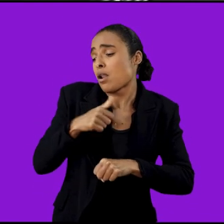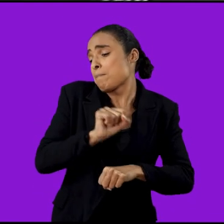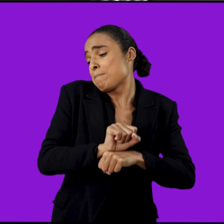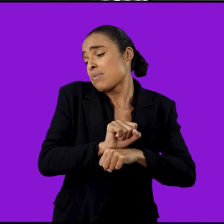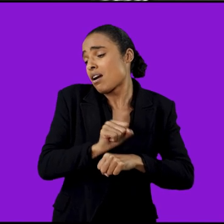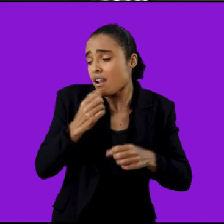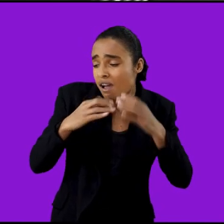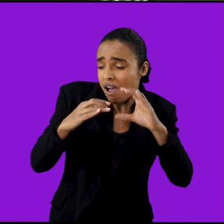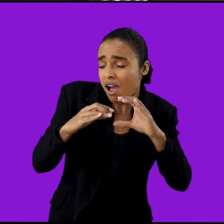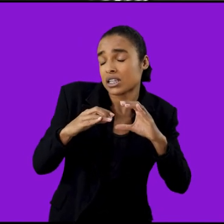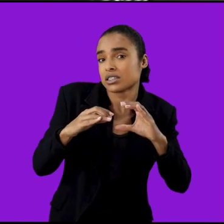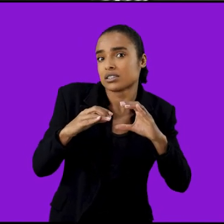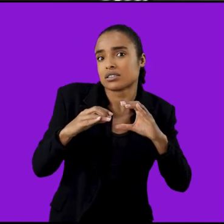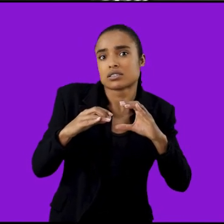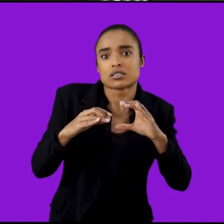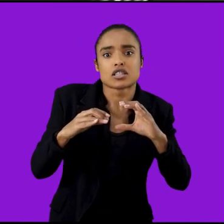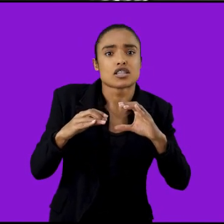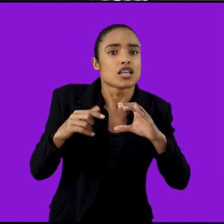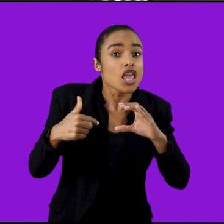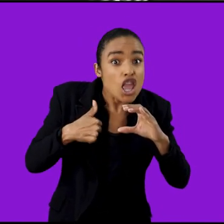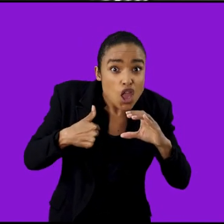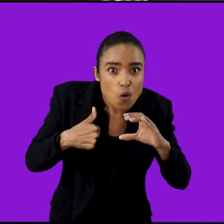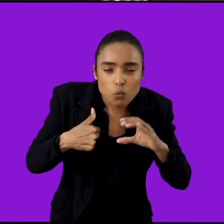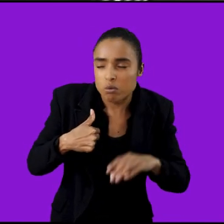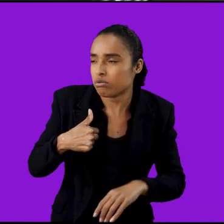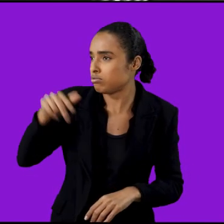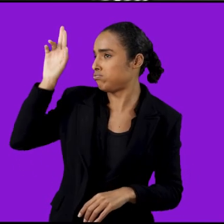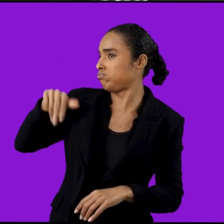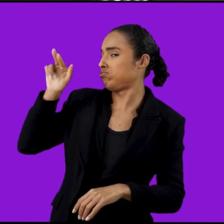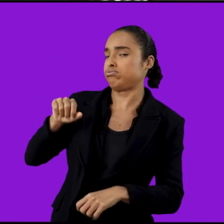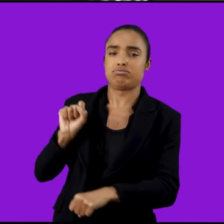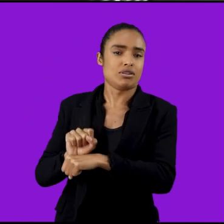eu tô tirando um ano sabático agora” Adoro